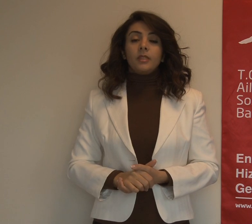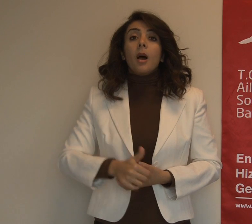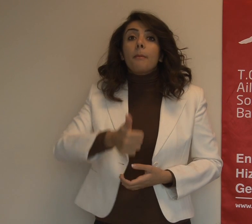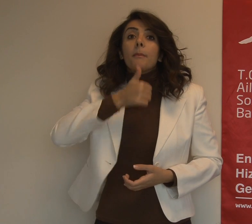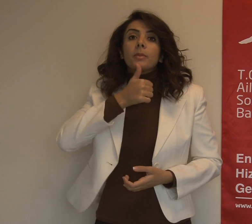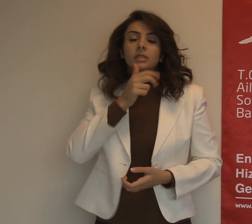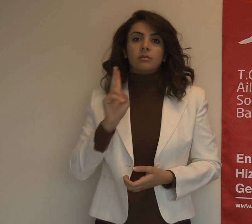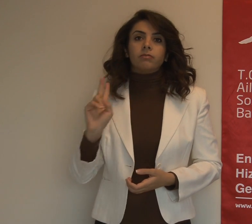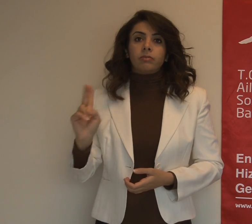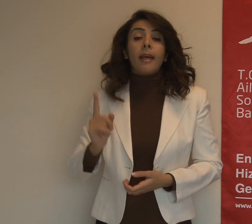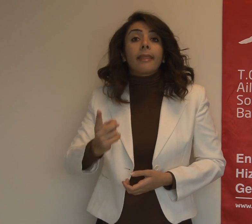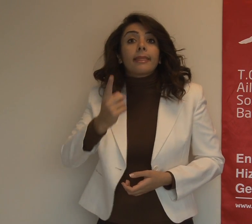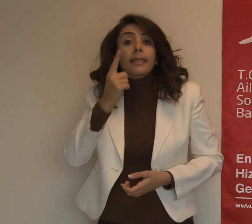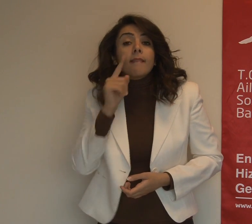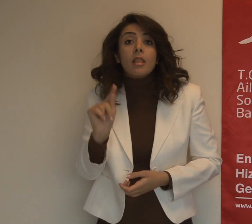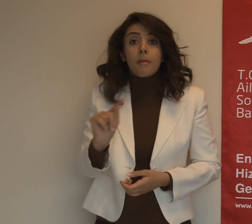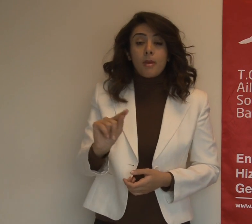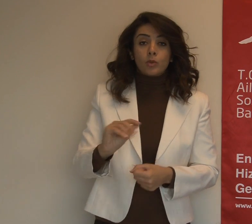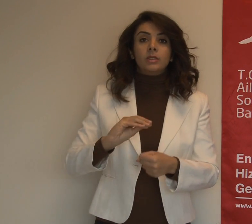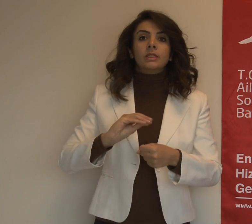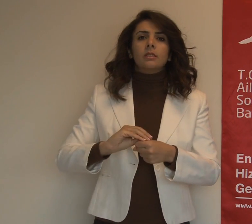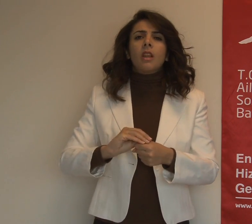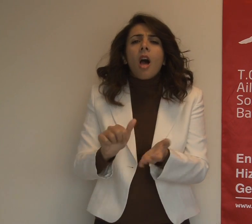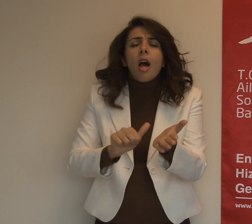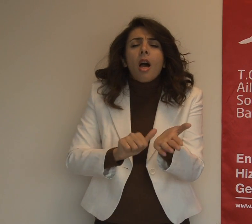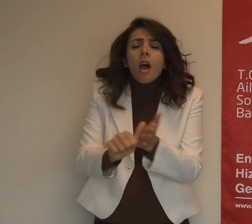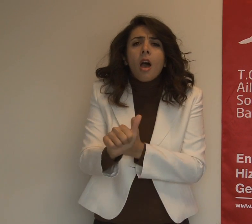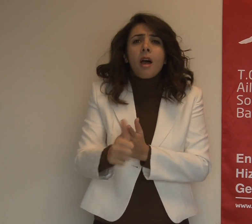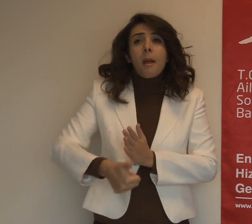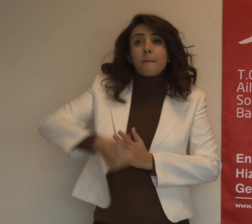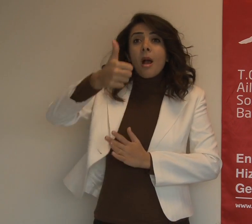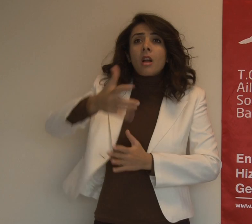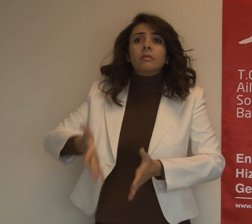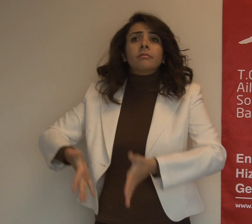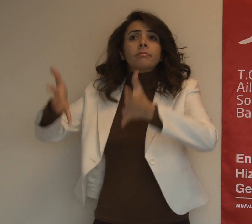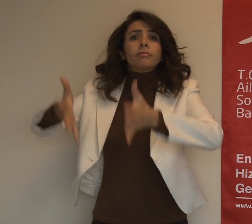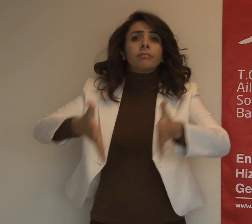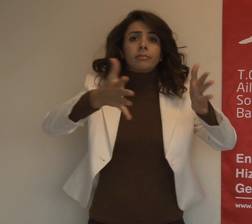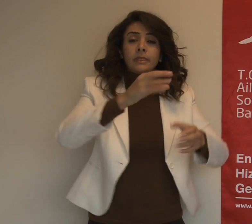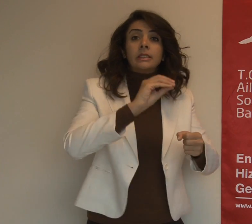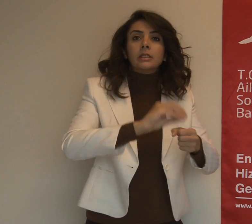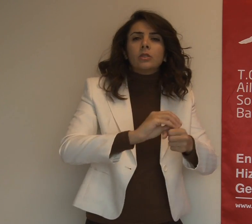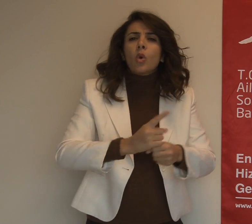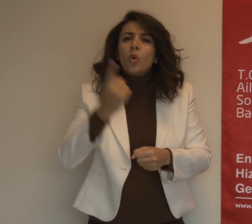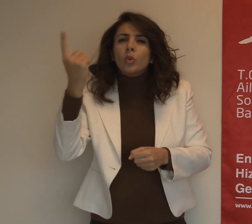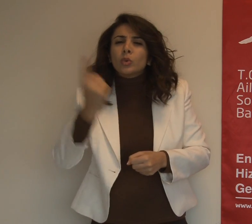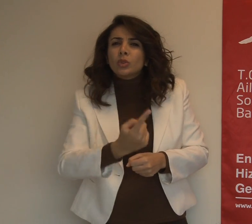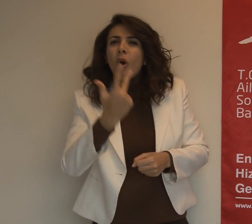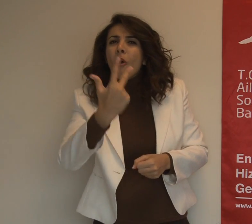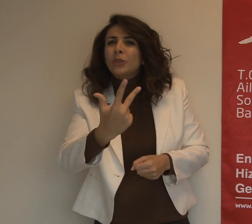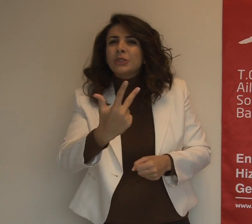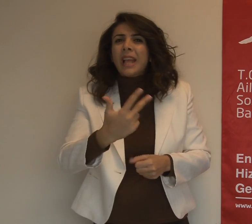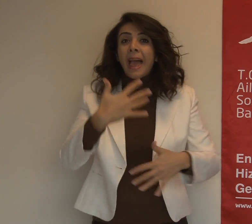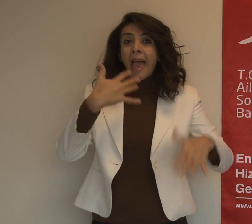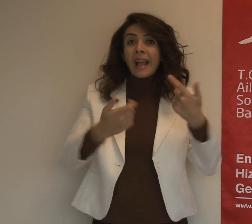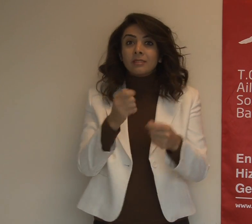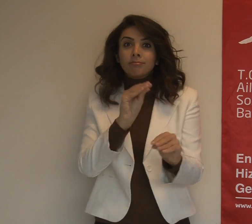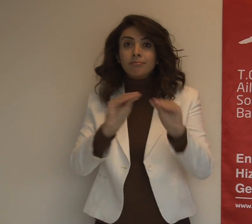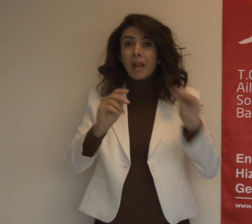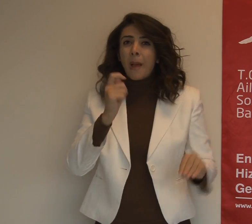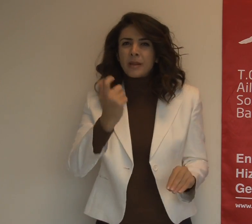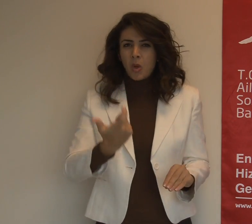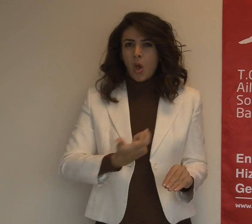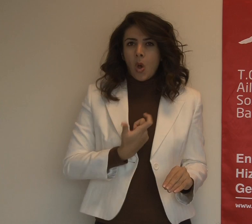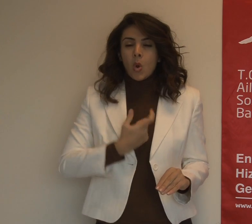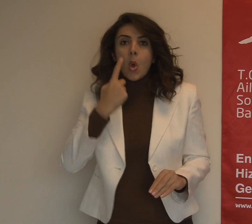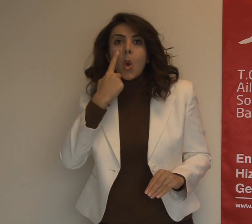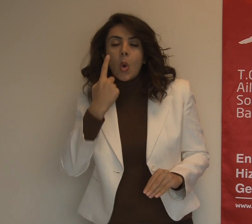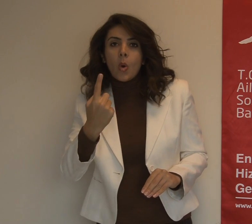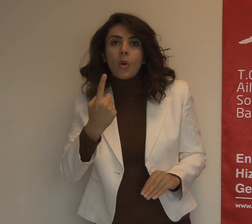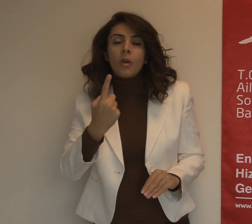Babacan, devlet memurluğunda her bir bakanlığa getirdikleri yüzde 3 engelli istihdam edilmesi mecburiyeti,